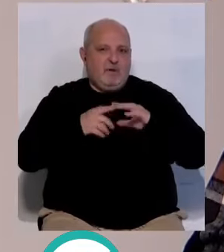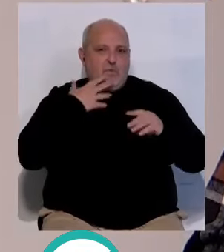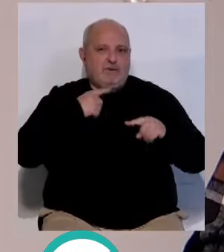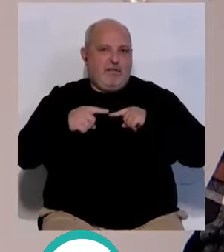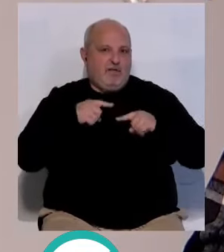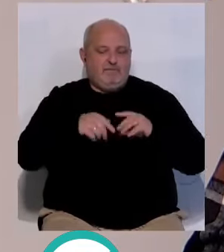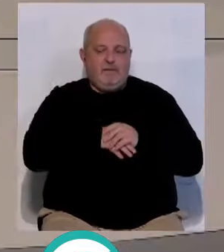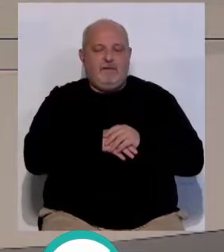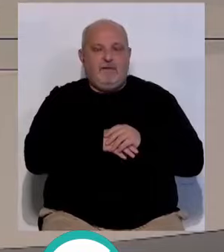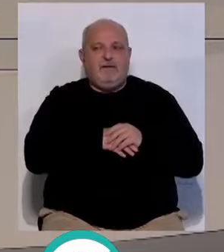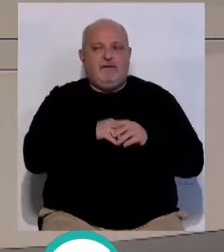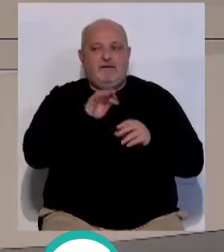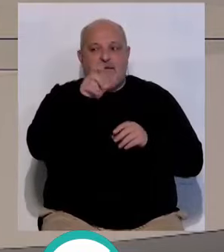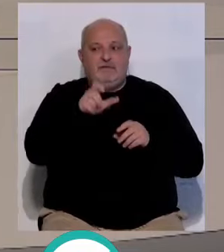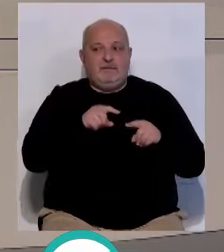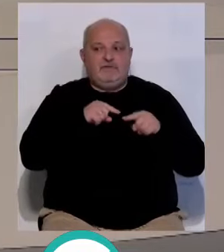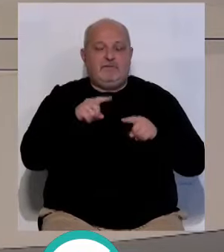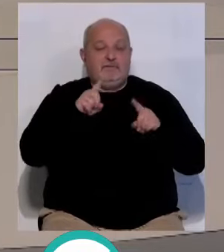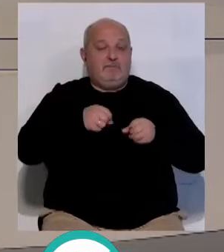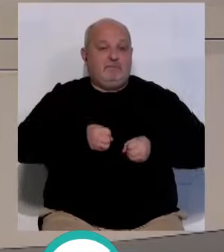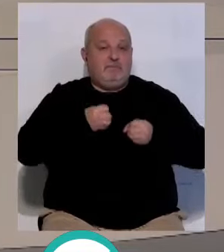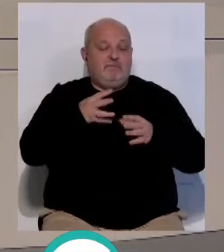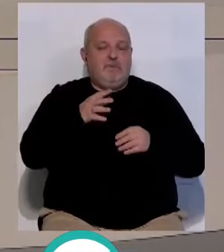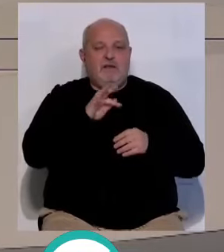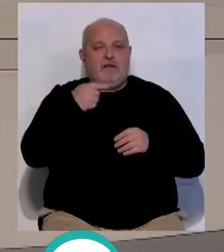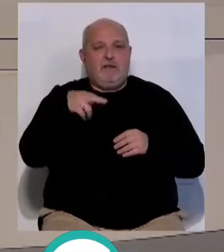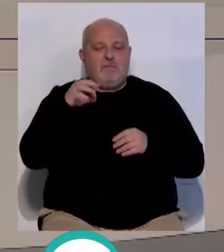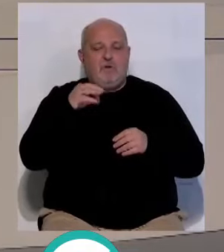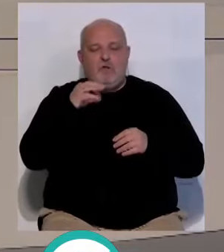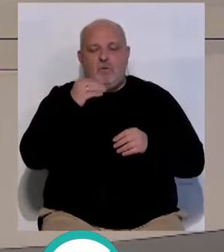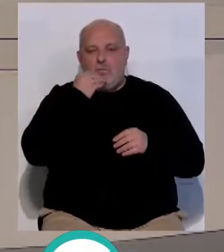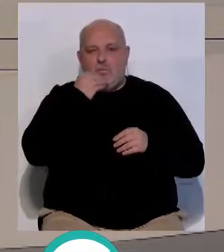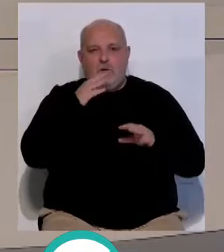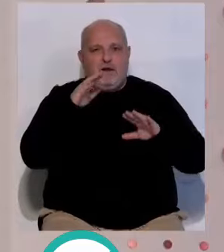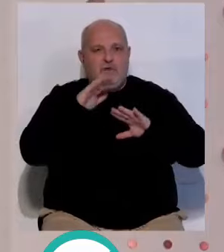vamos a hablar del crédito del técnico del C Guillermo Doña Willy muy buenas Hola Qué hay